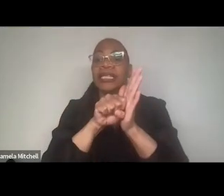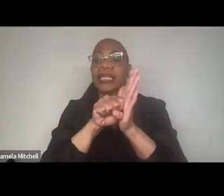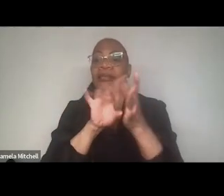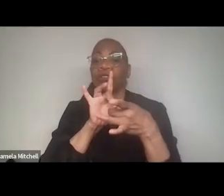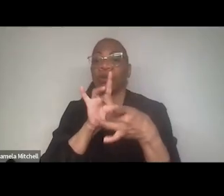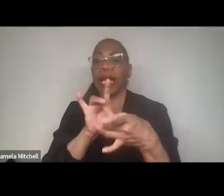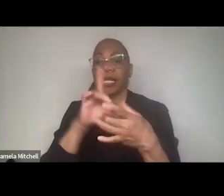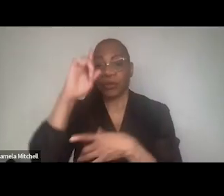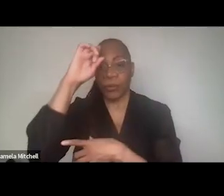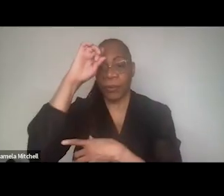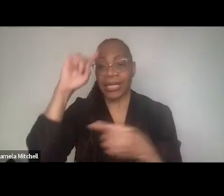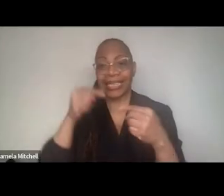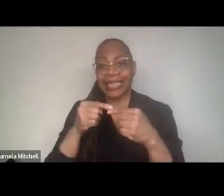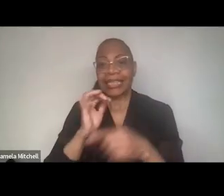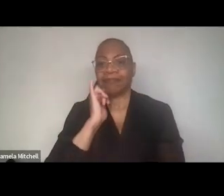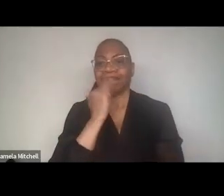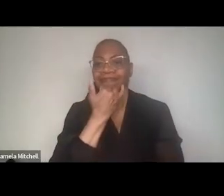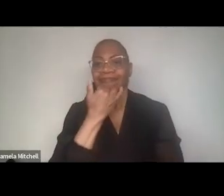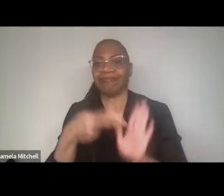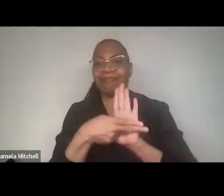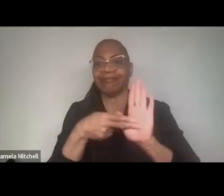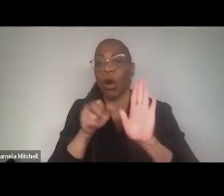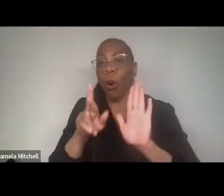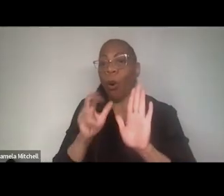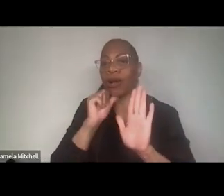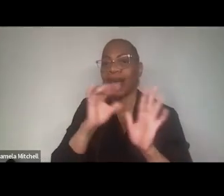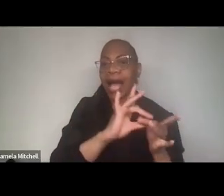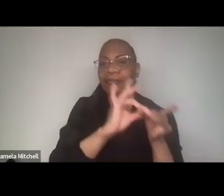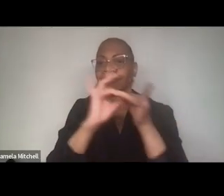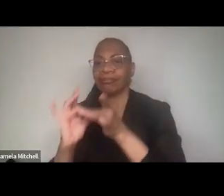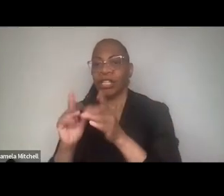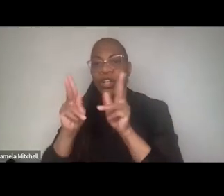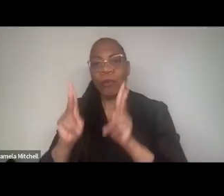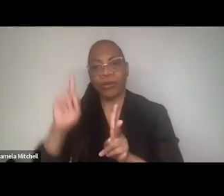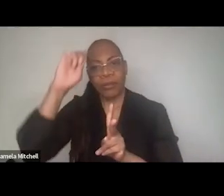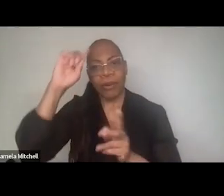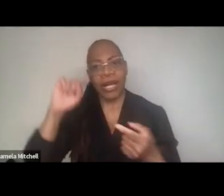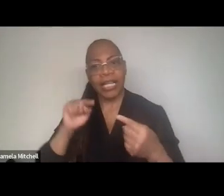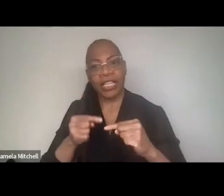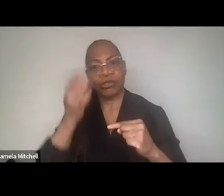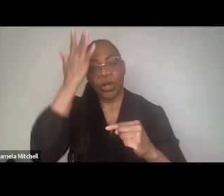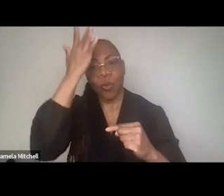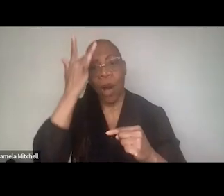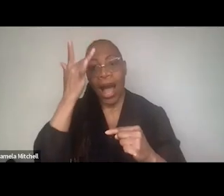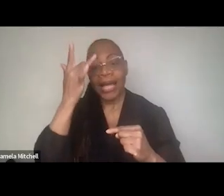son mal diagnosticados o no se atribuyen a la lesión cerebral de la persona, especialmente porque son esas lesiones invisibles.